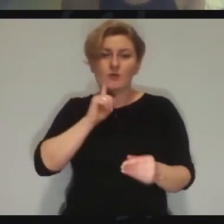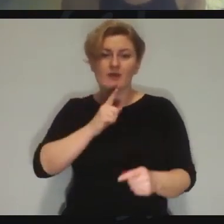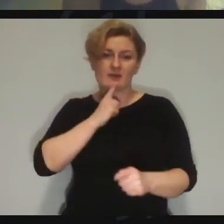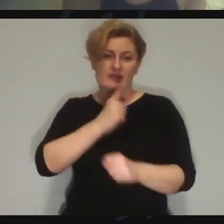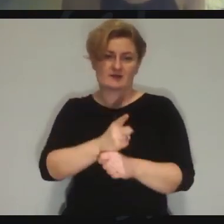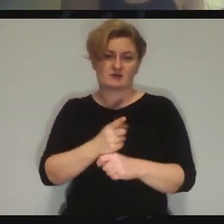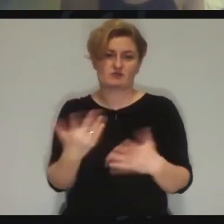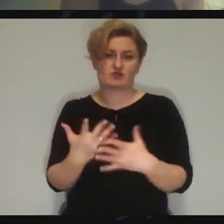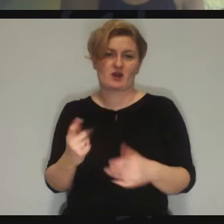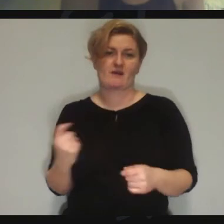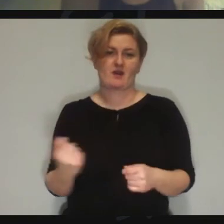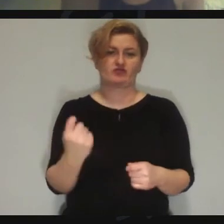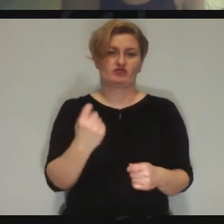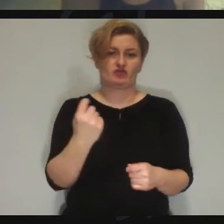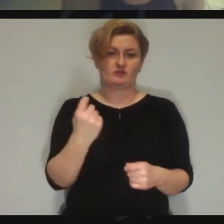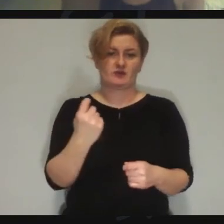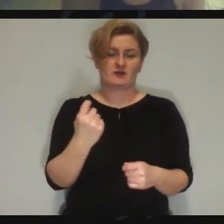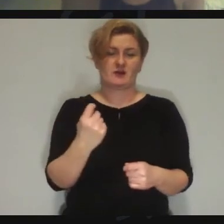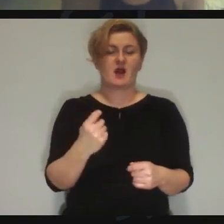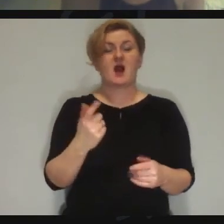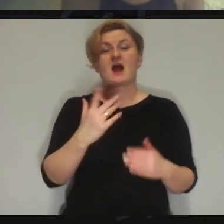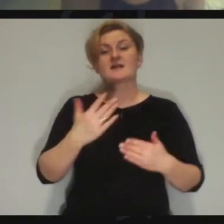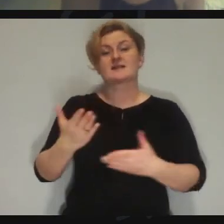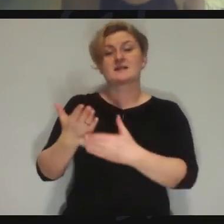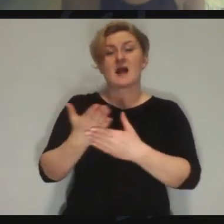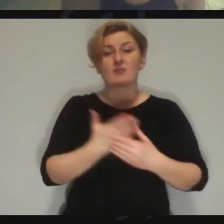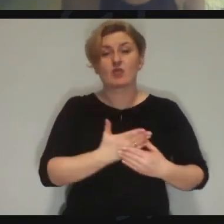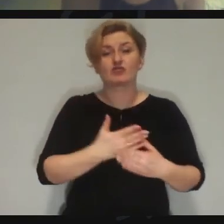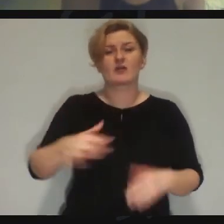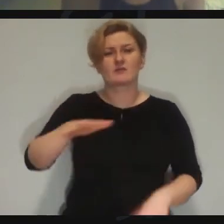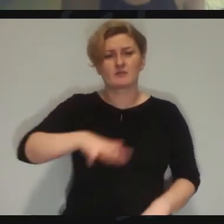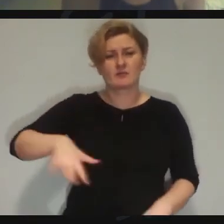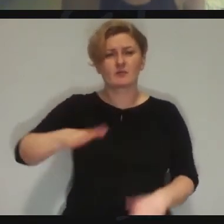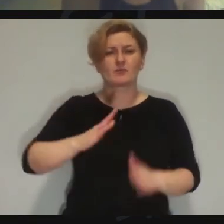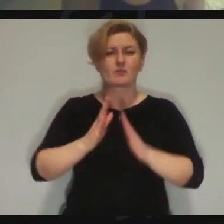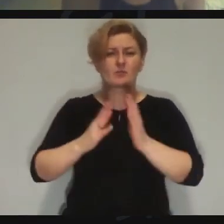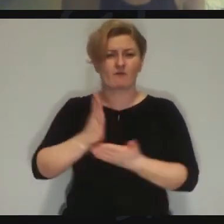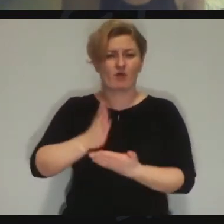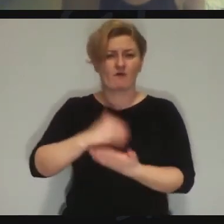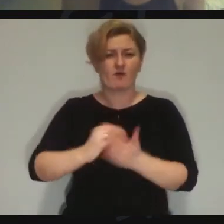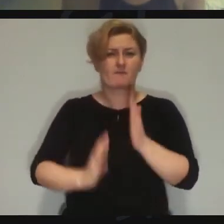Dostajemy zaproszenia głównie z Podlasia lub Warszawy.